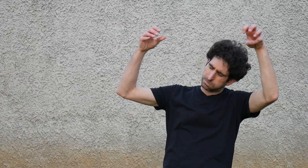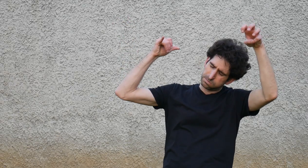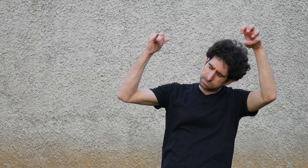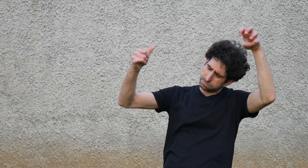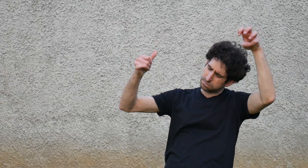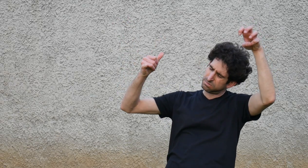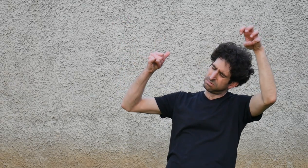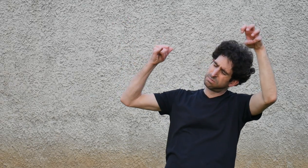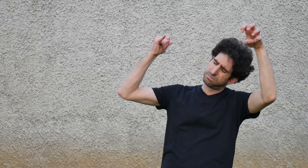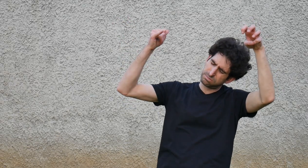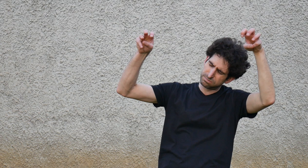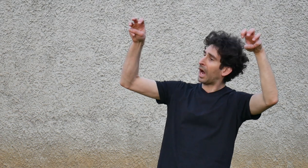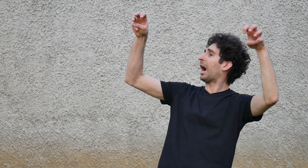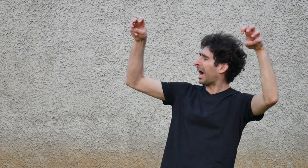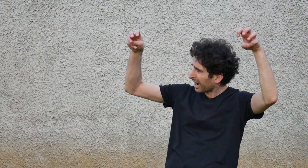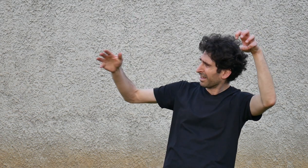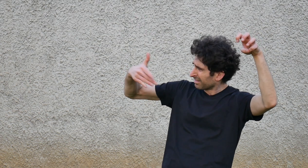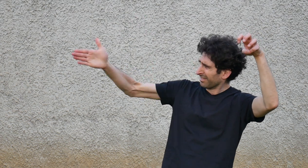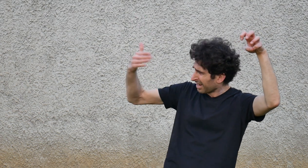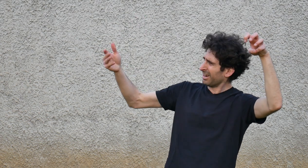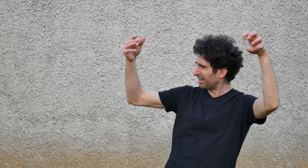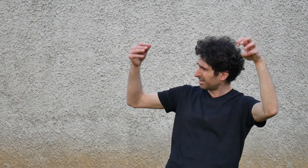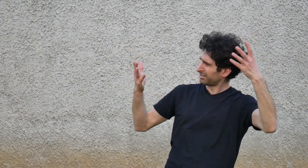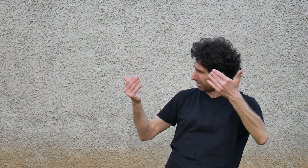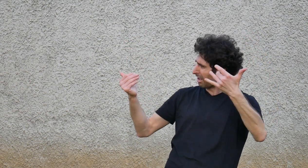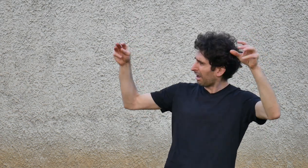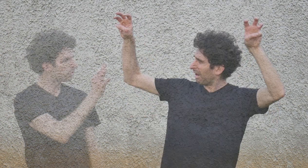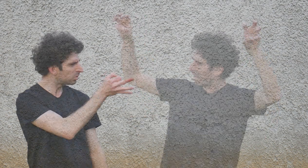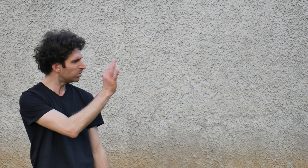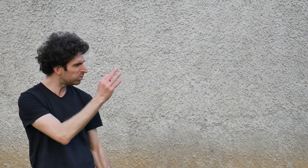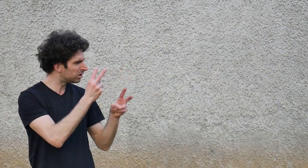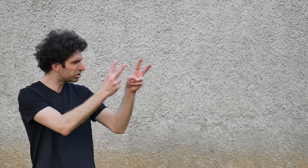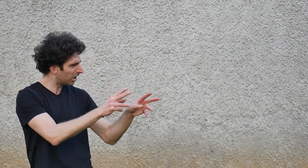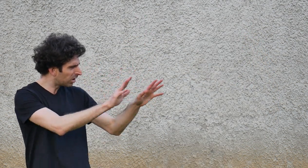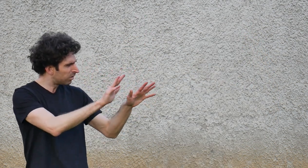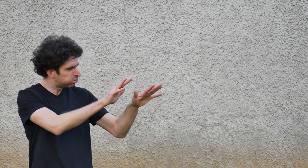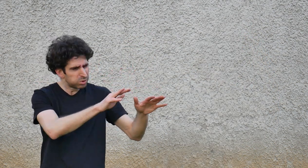"C'est loooong." "Aaaah, viens, viens, j'attends moi." "Oui, oui', j'arrive, calmos."